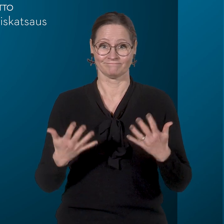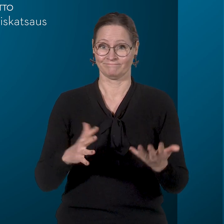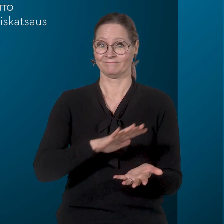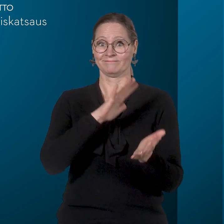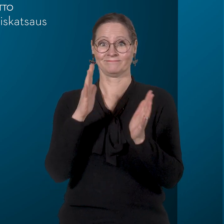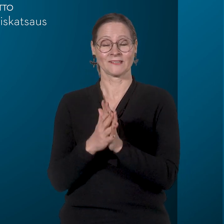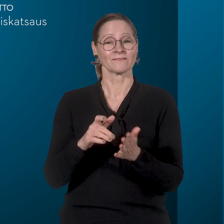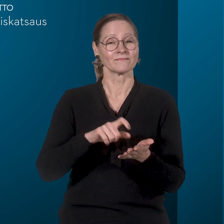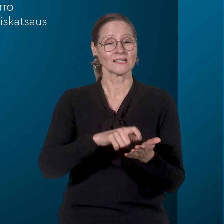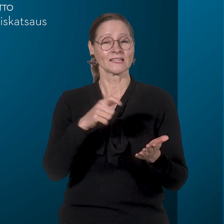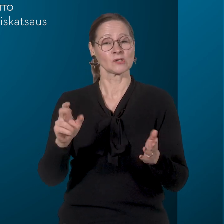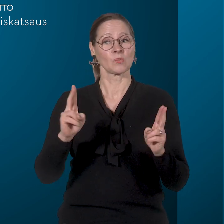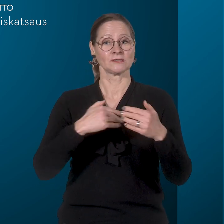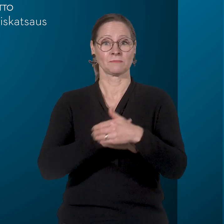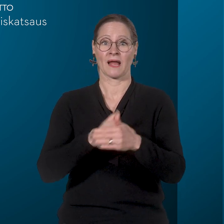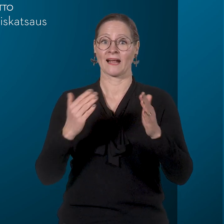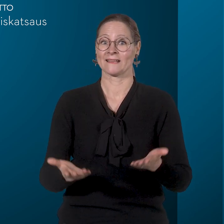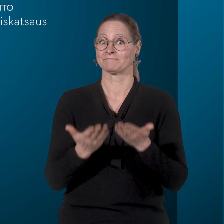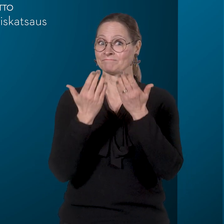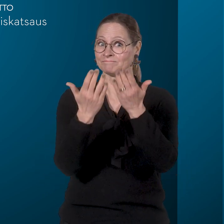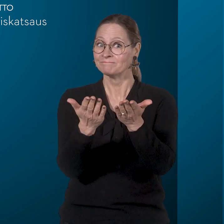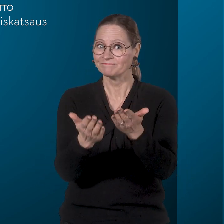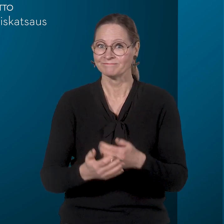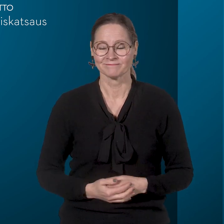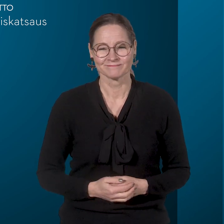Tässä tämän viikon uutispaketti.